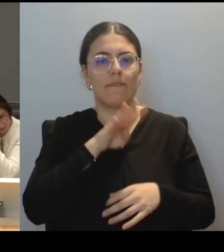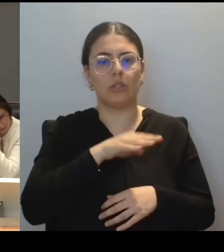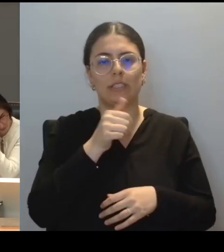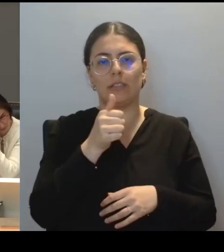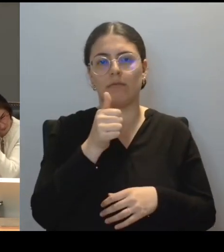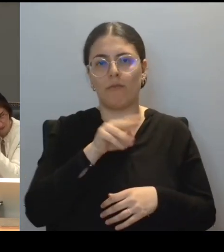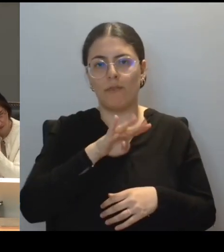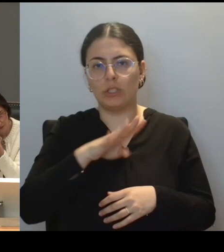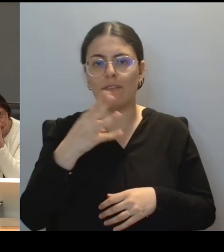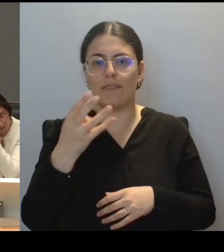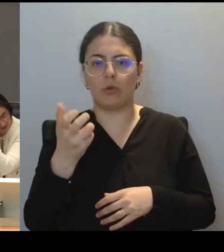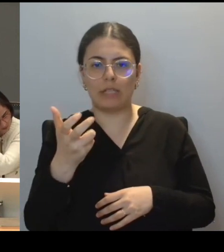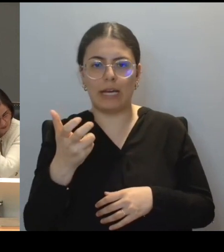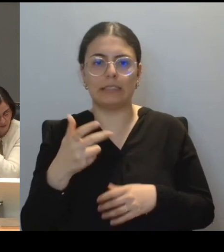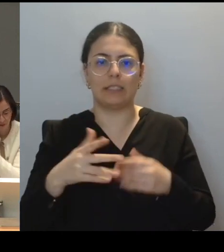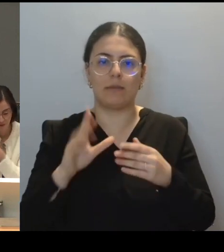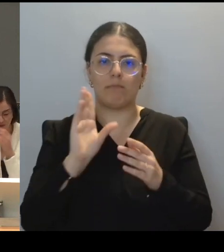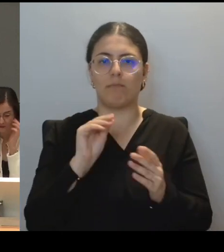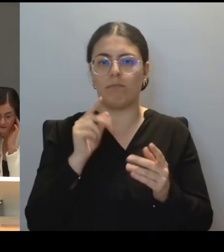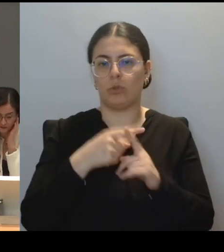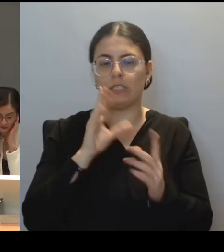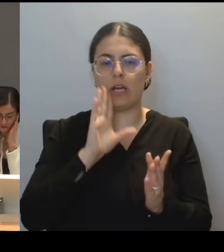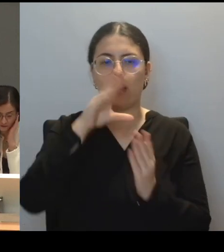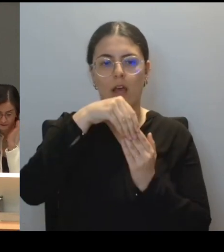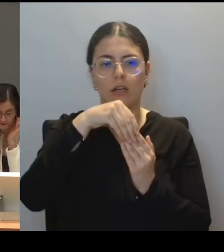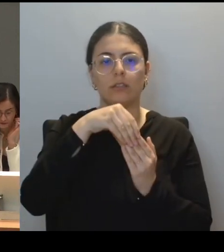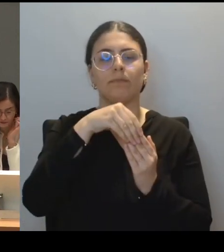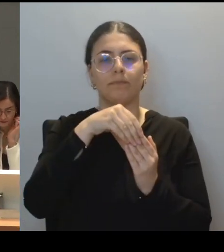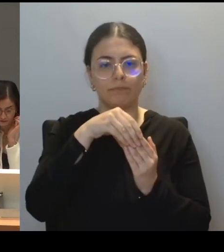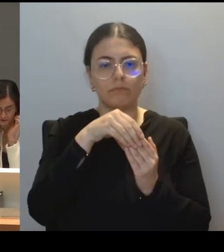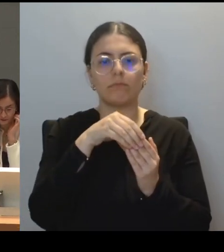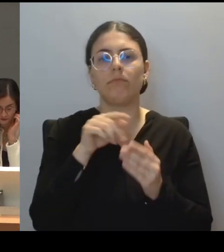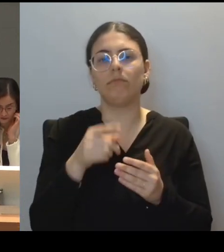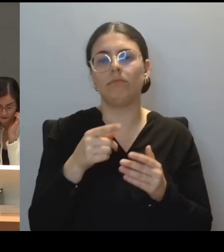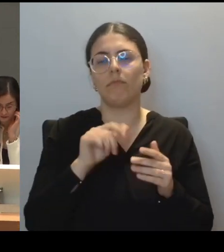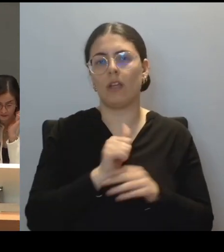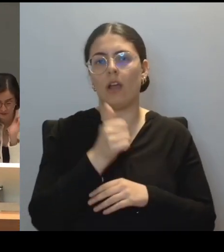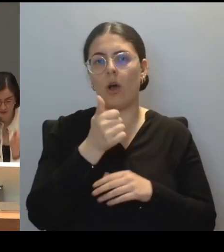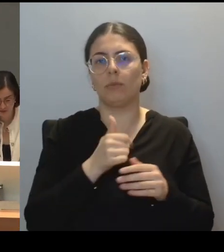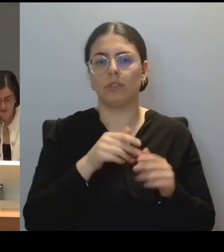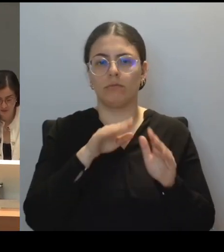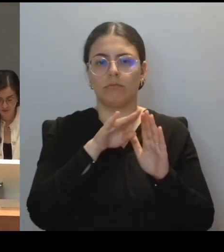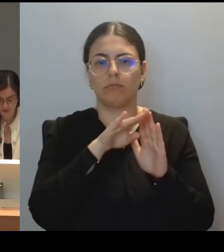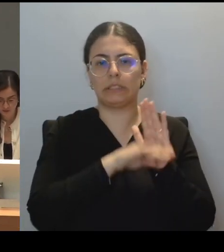Haushaltsgesetzes 2024 2025. In der Dringlichkeit haben sie bereits eingangs zugestimmt.